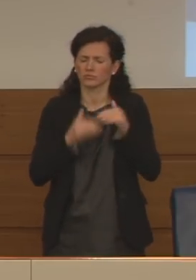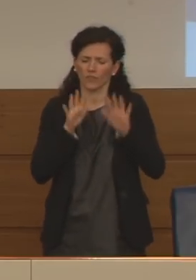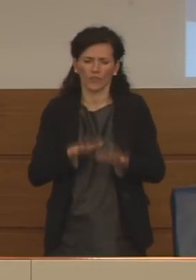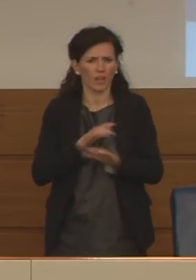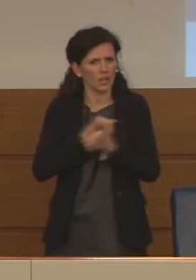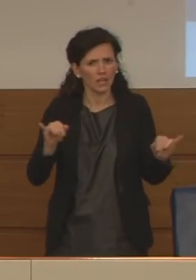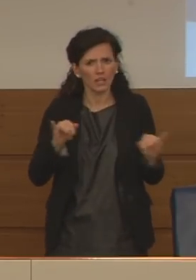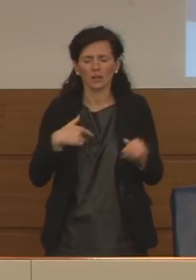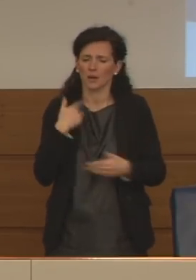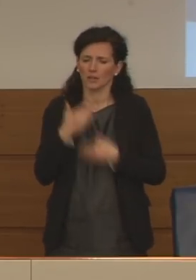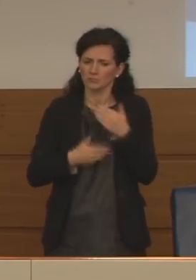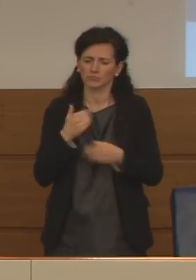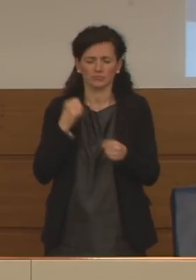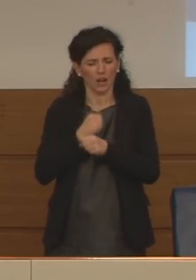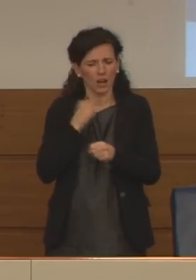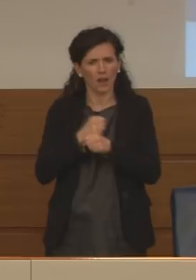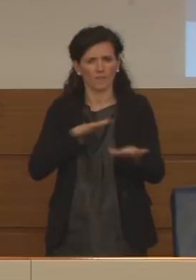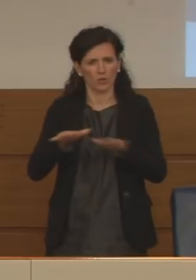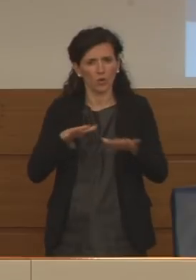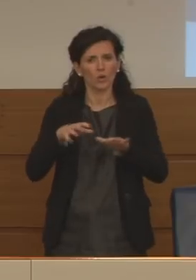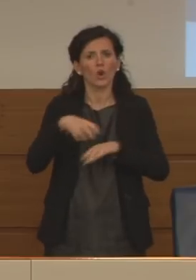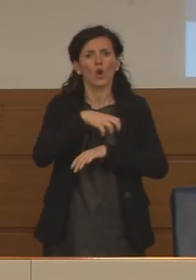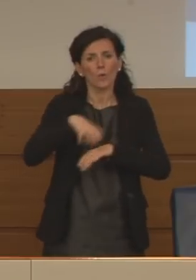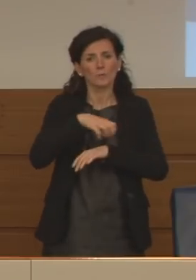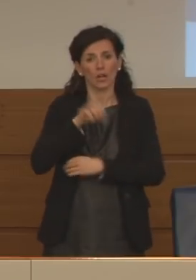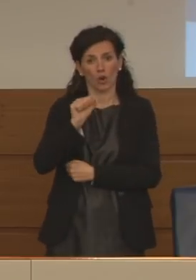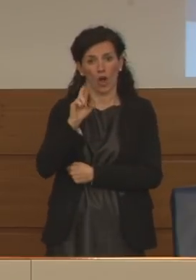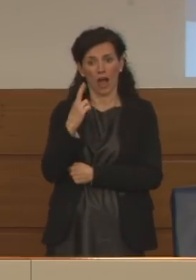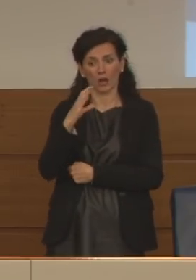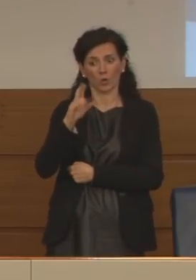Il Commissario Arcuri acquista da qualsiasi parte del mondo